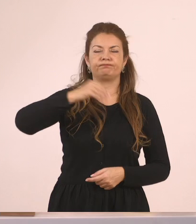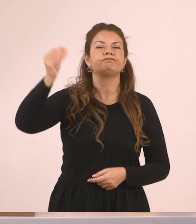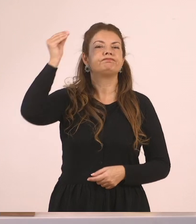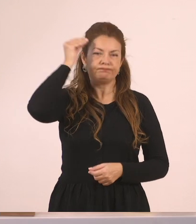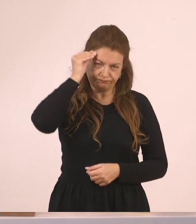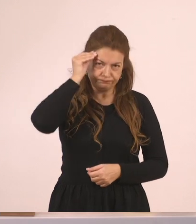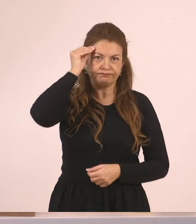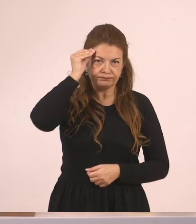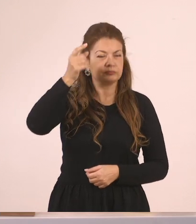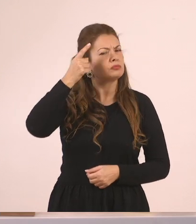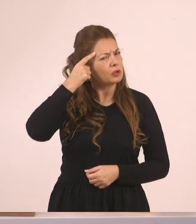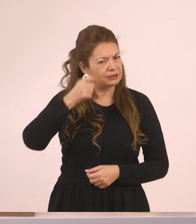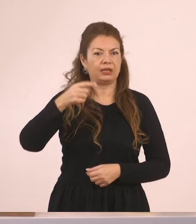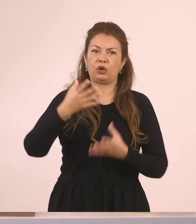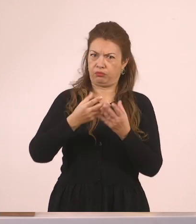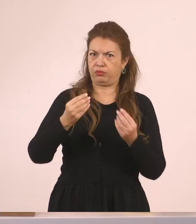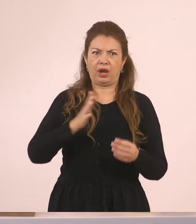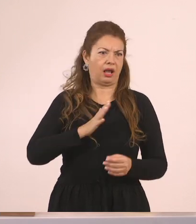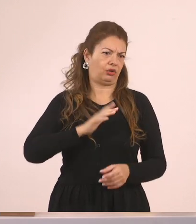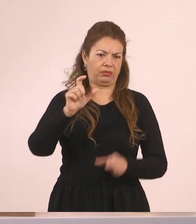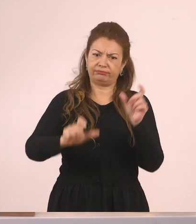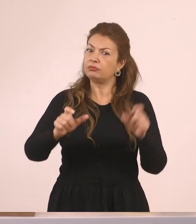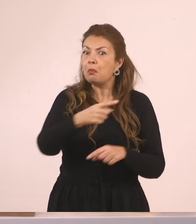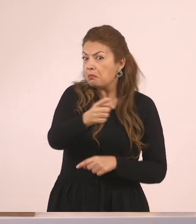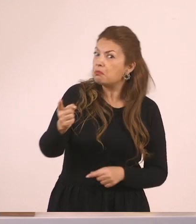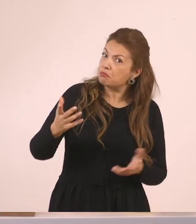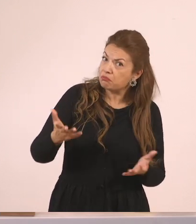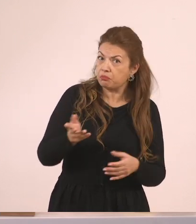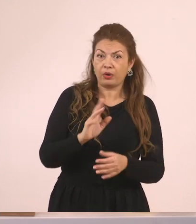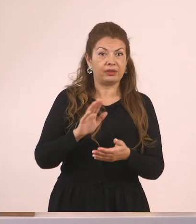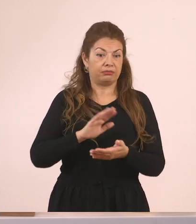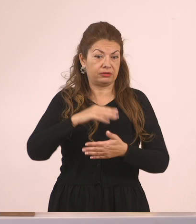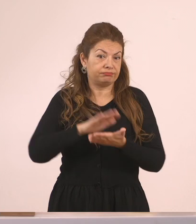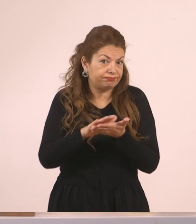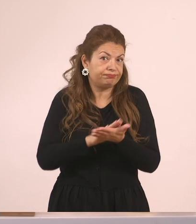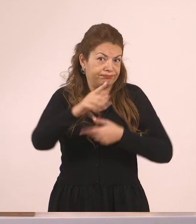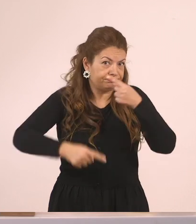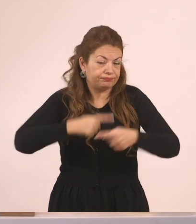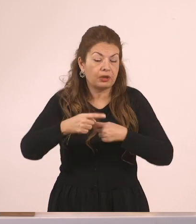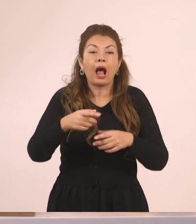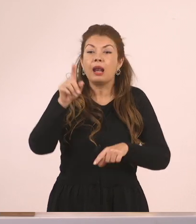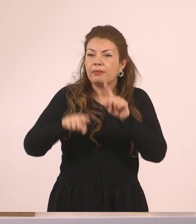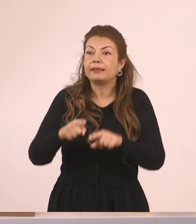Και ξέρω ότι πολλοί ανακυκλώνουμε και πολλοί από σας ανακυκλώνουν, όποιος όμως μέχρι τώρα δεν το έκανε,